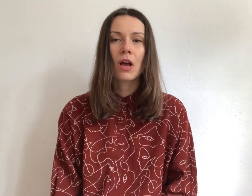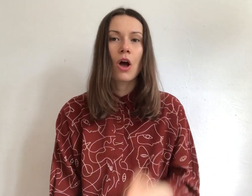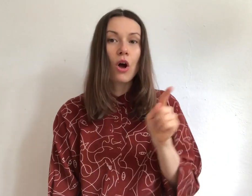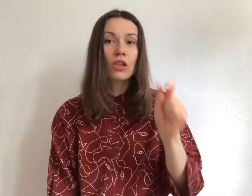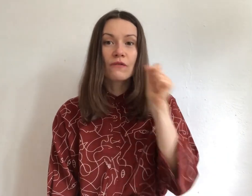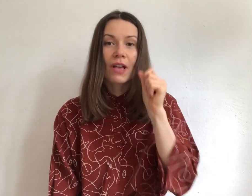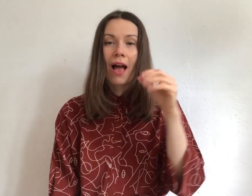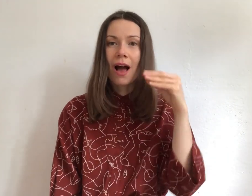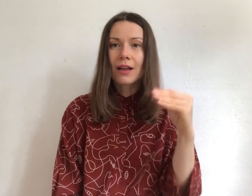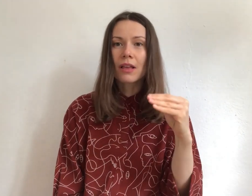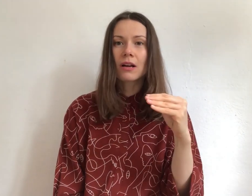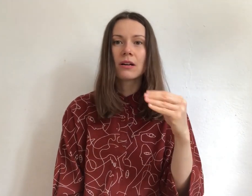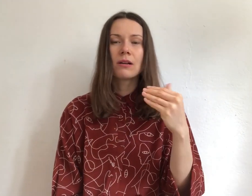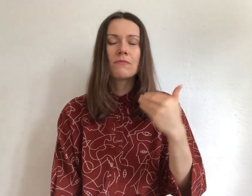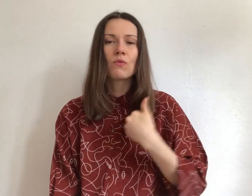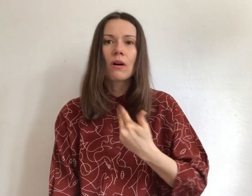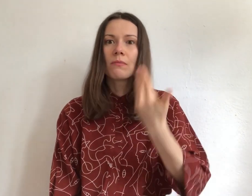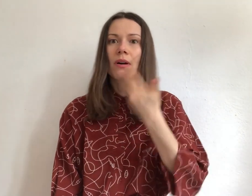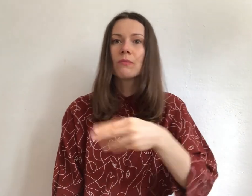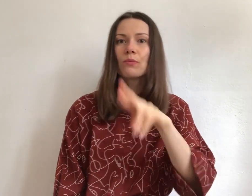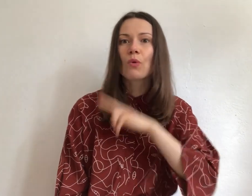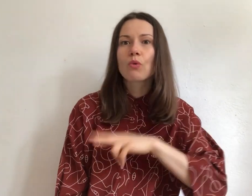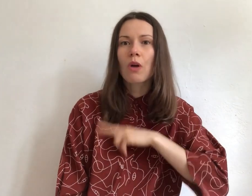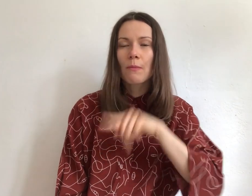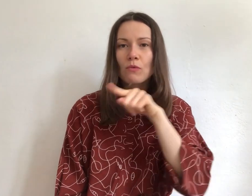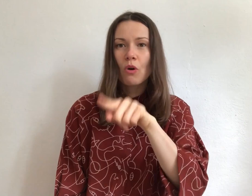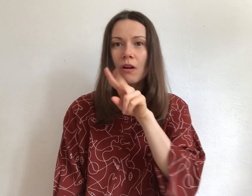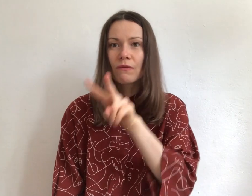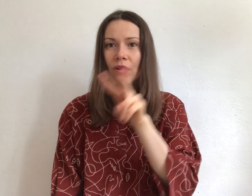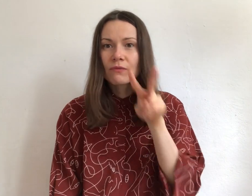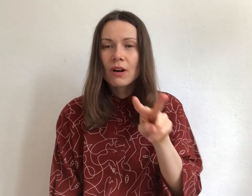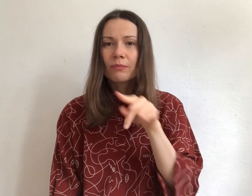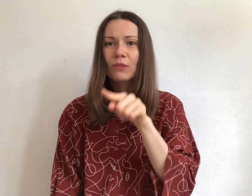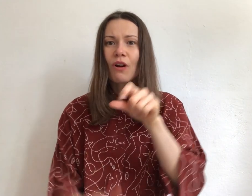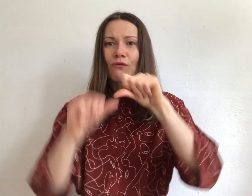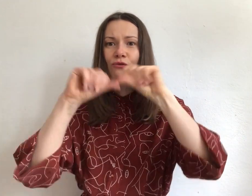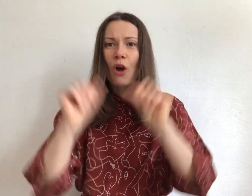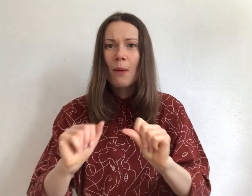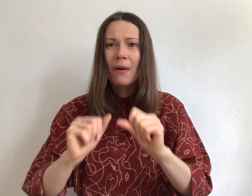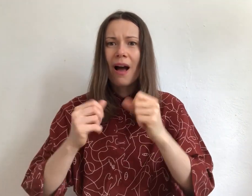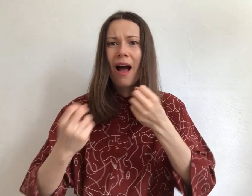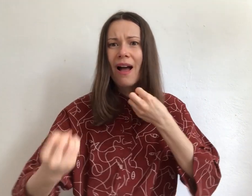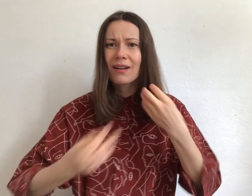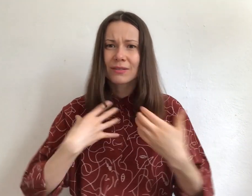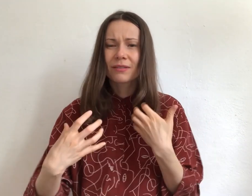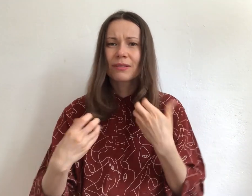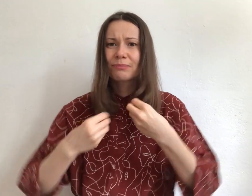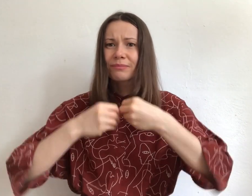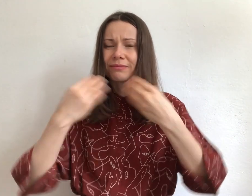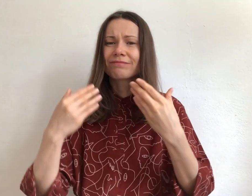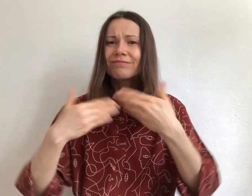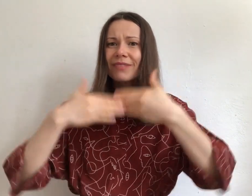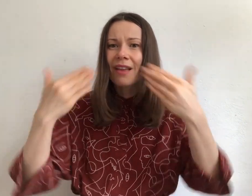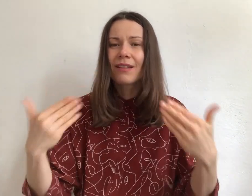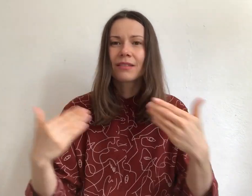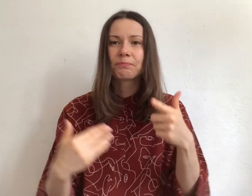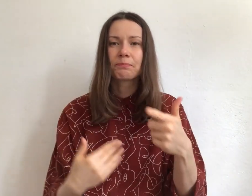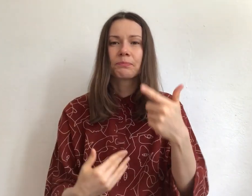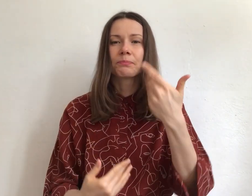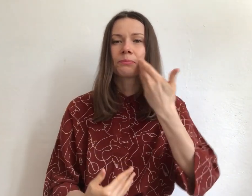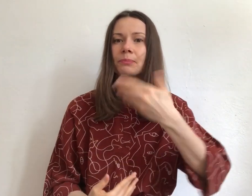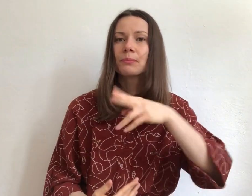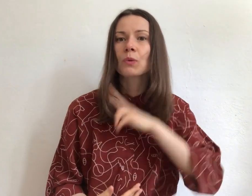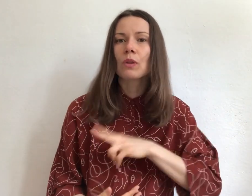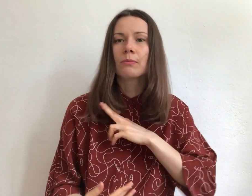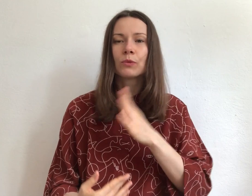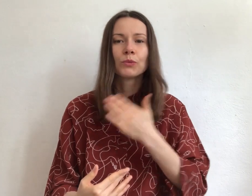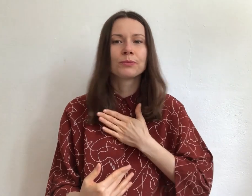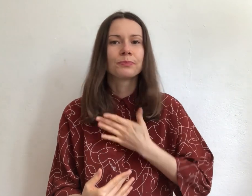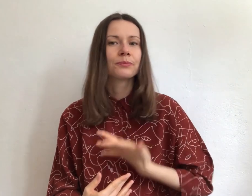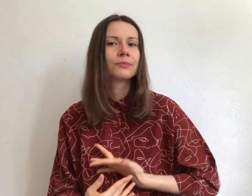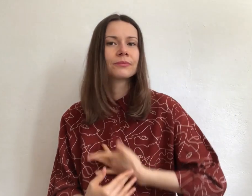Była zafascynowana tą formą ekspresji teatralnej.